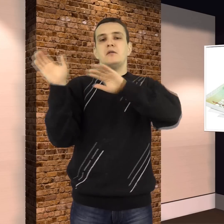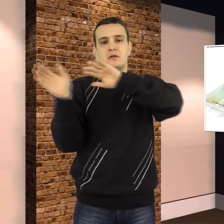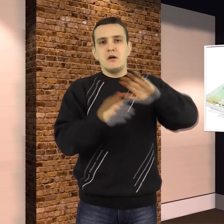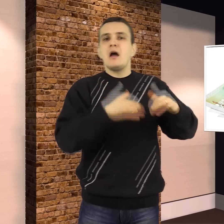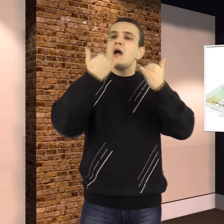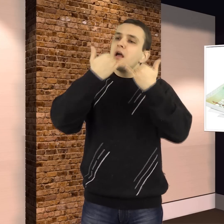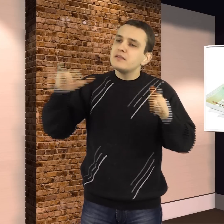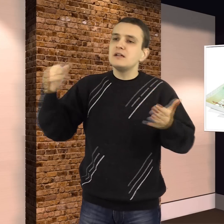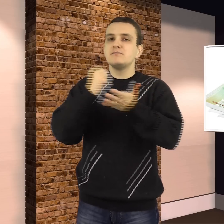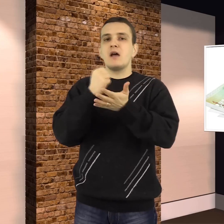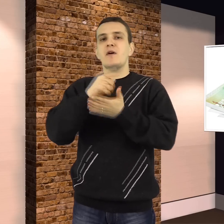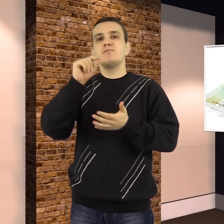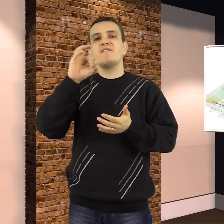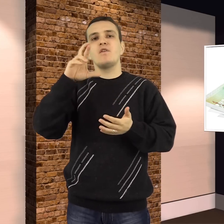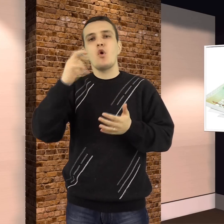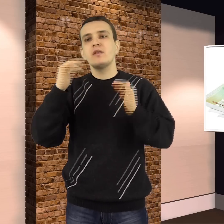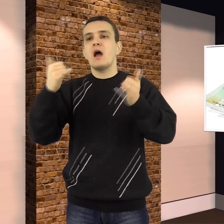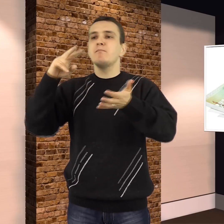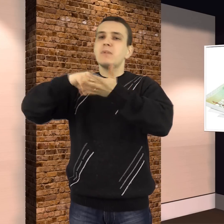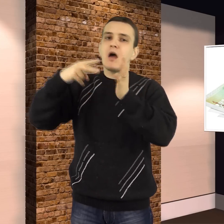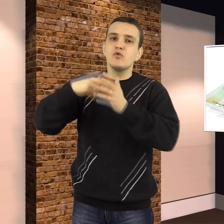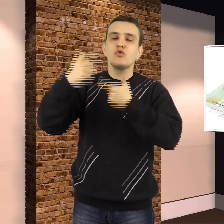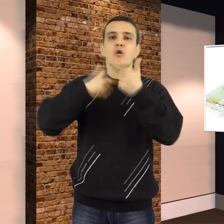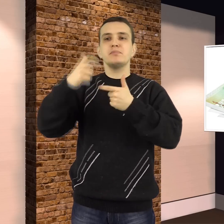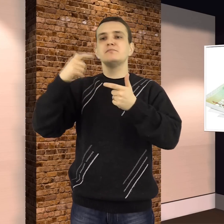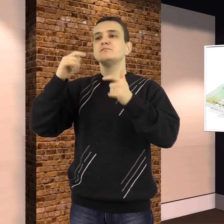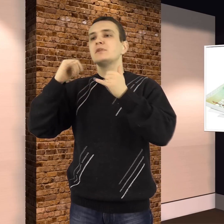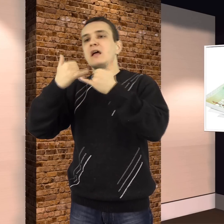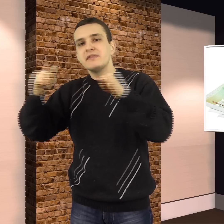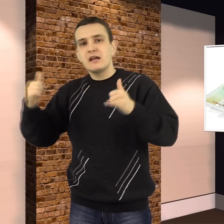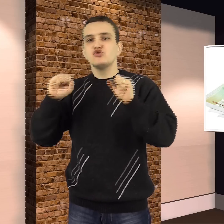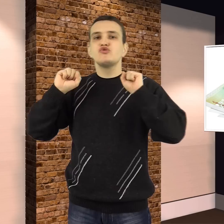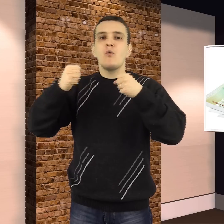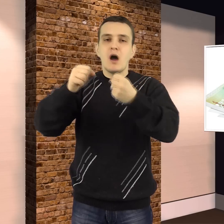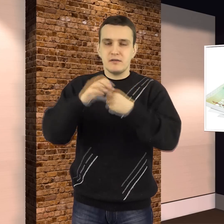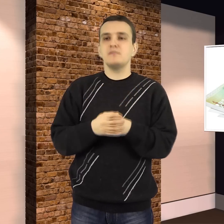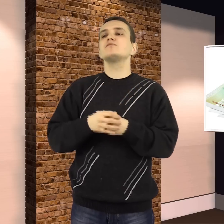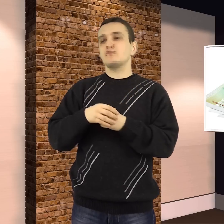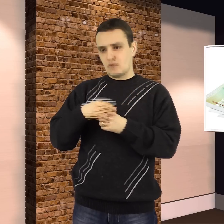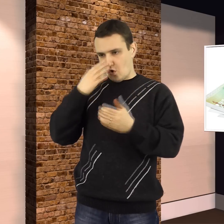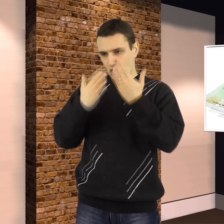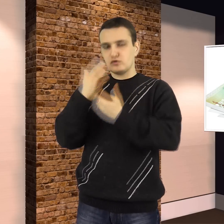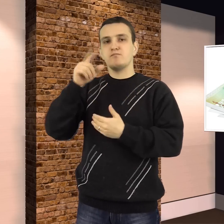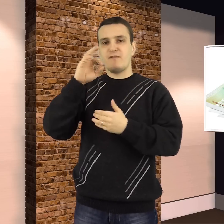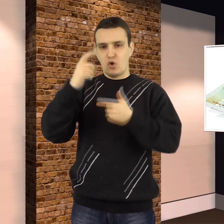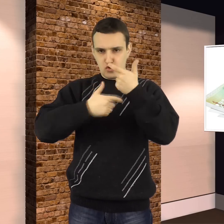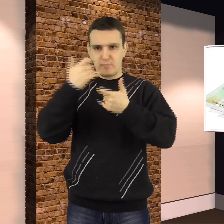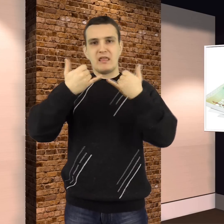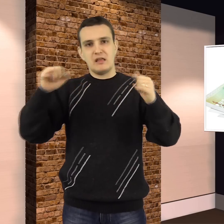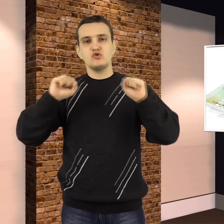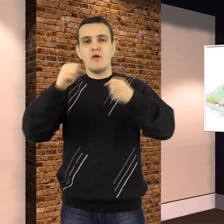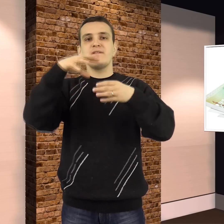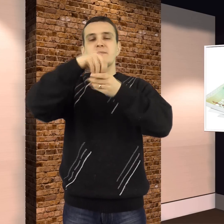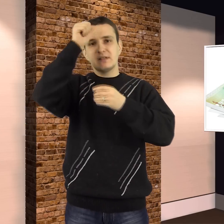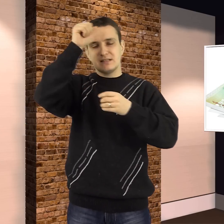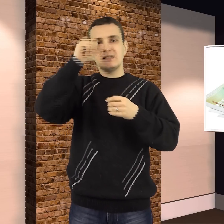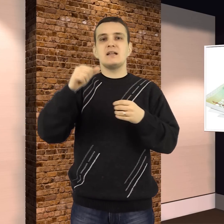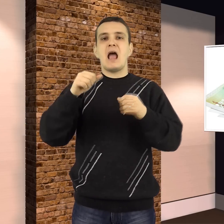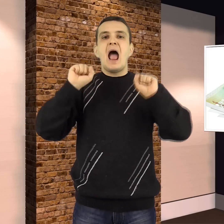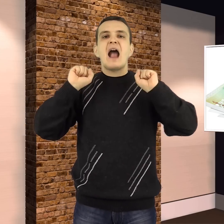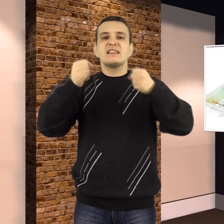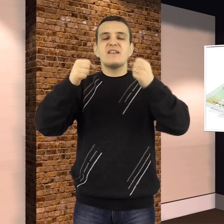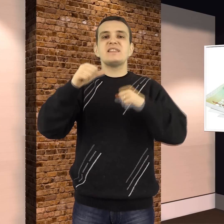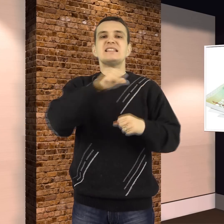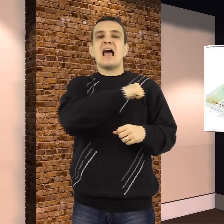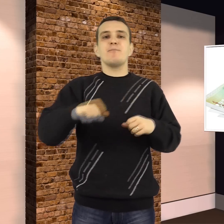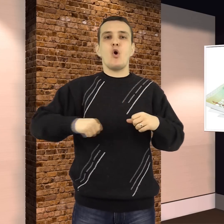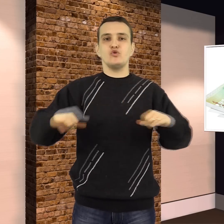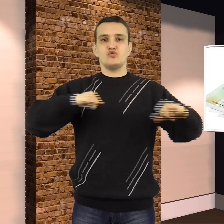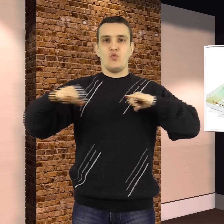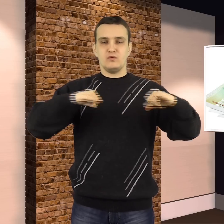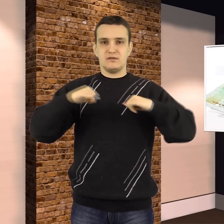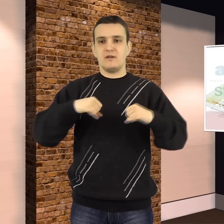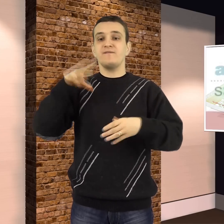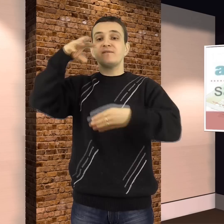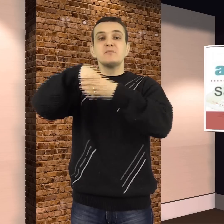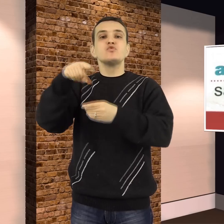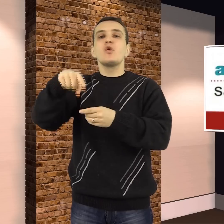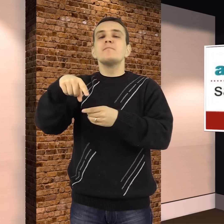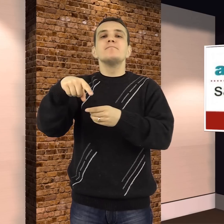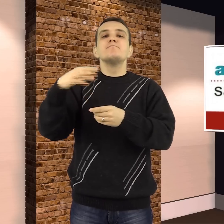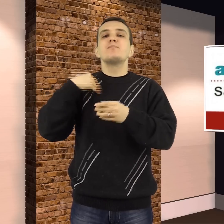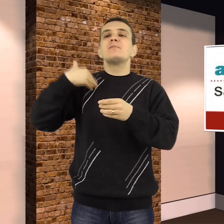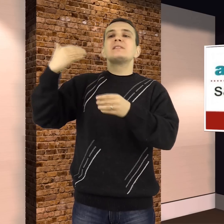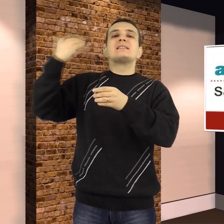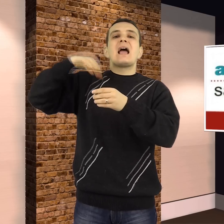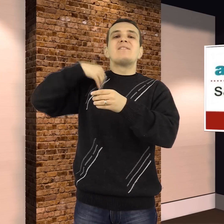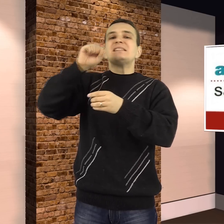Na pytanie dotyczące planów zmiany w zakresie programów prowadzonych przez PFRON, odpowiedź brzmiała, że nie przewidują żadnych rewolucji. Najważniejsze modyfikacje wprowadzili w programie Aktywny Samorząd.